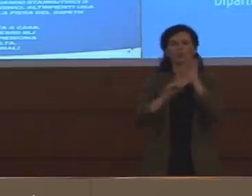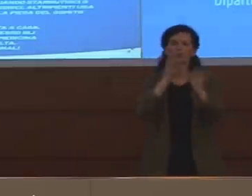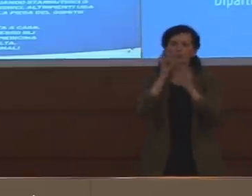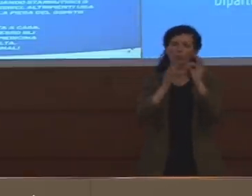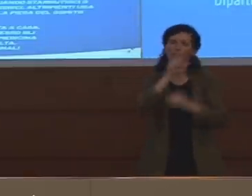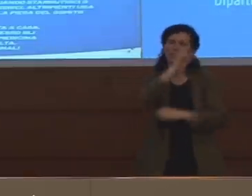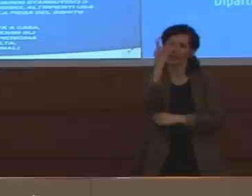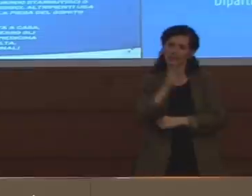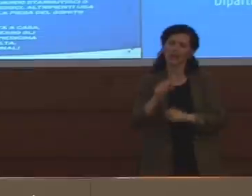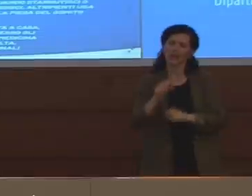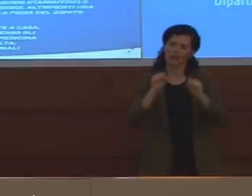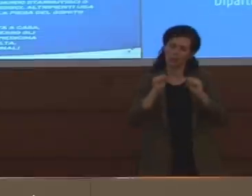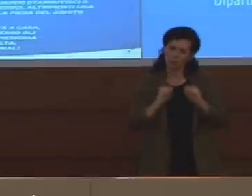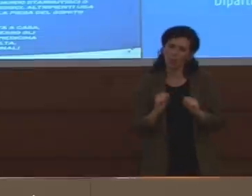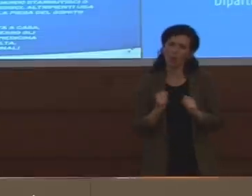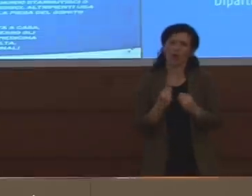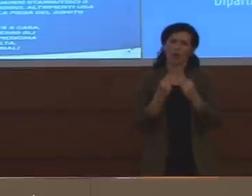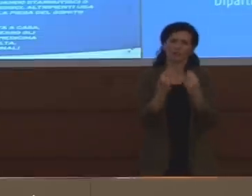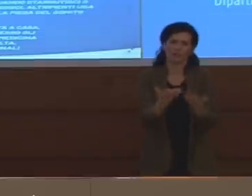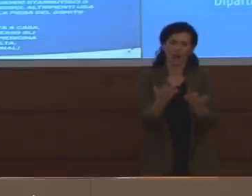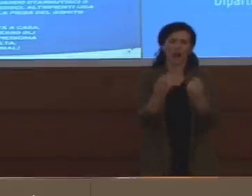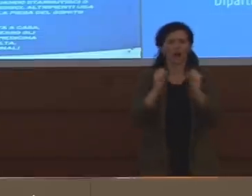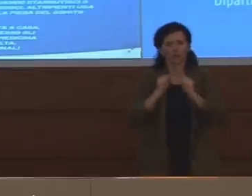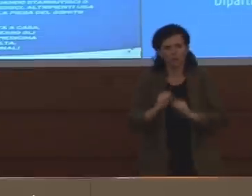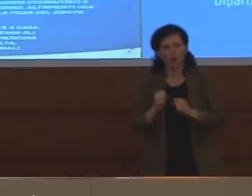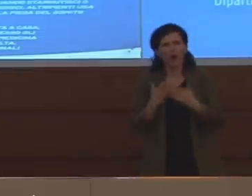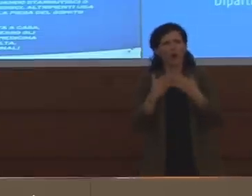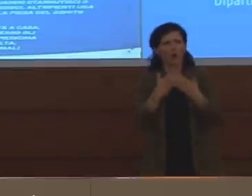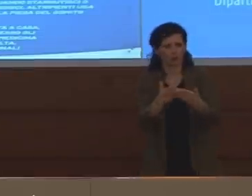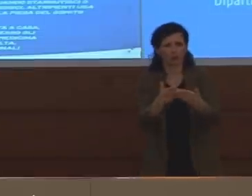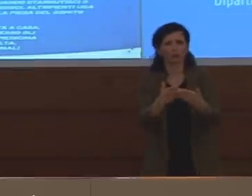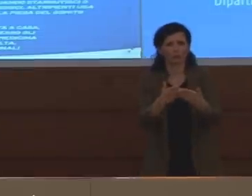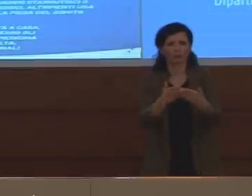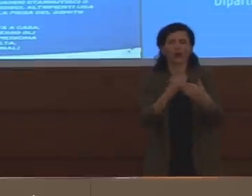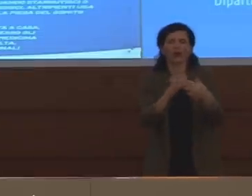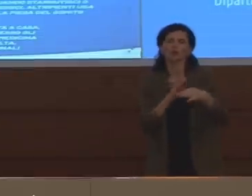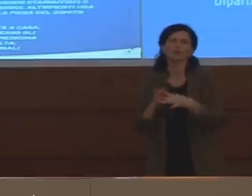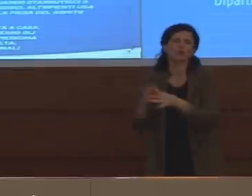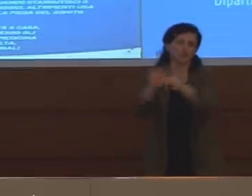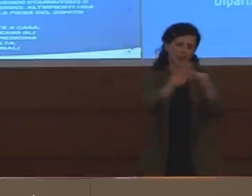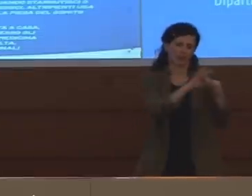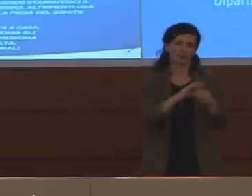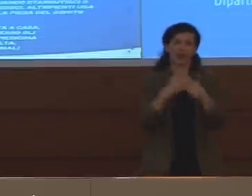dare in termini di bio solidarietà. Grazie.